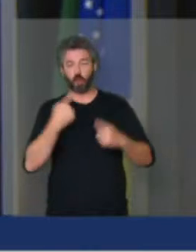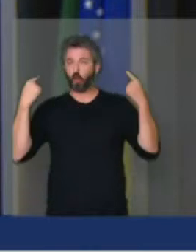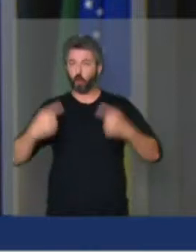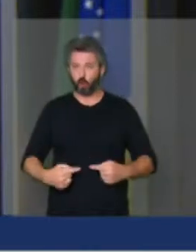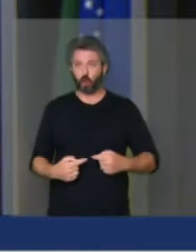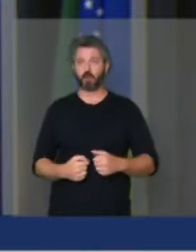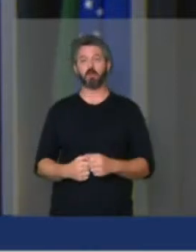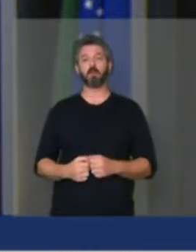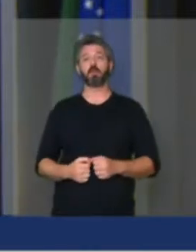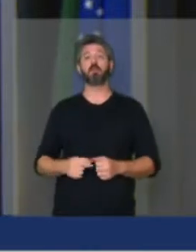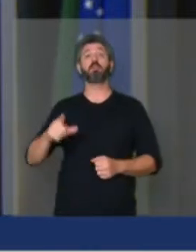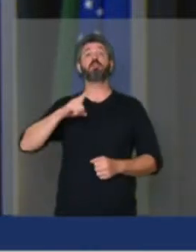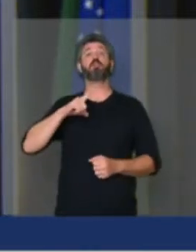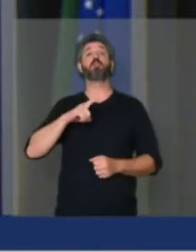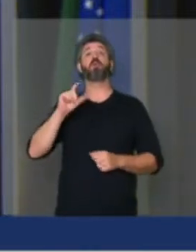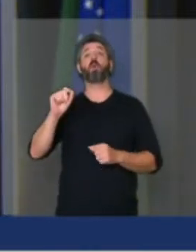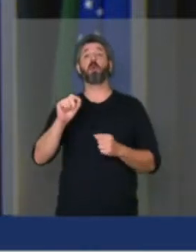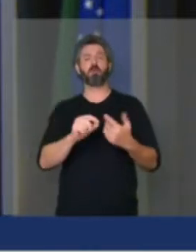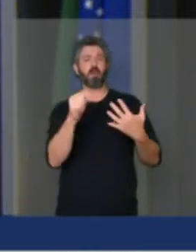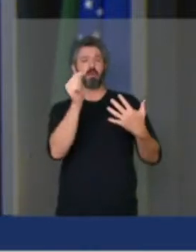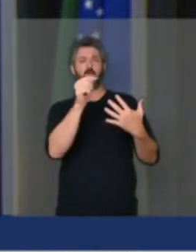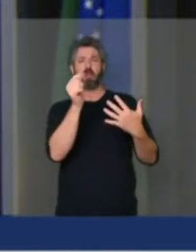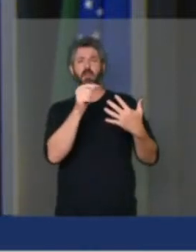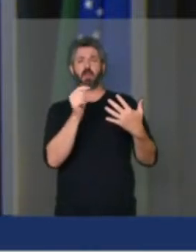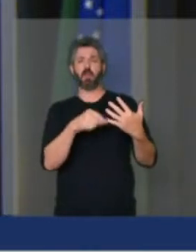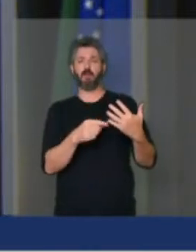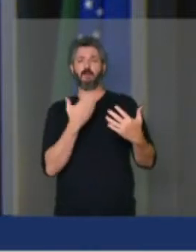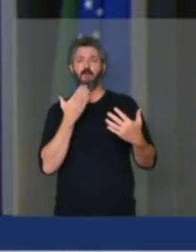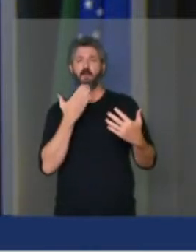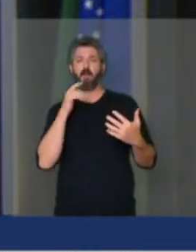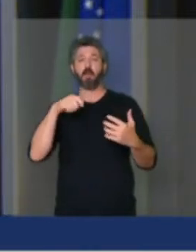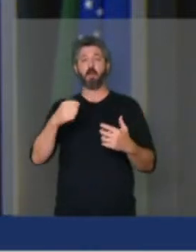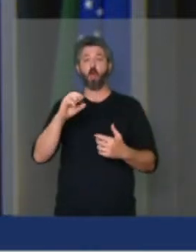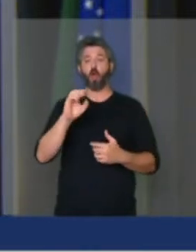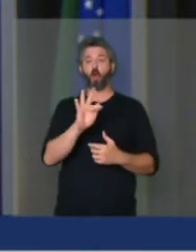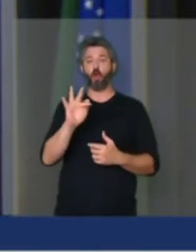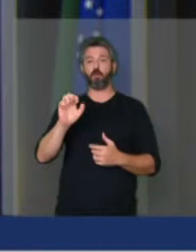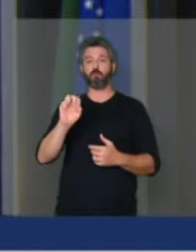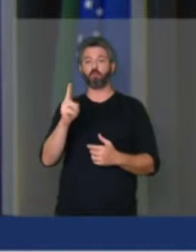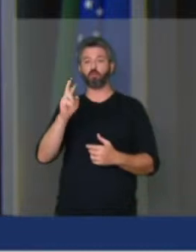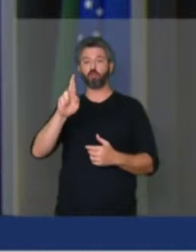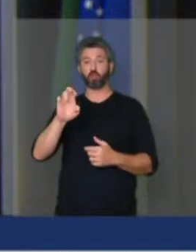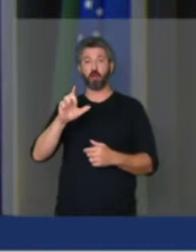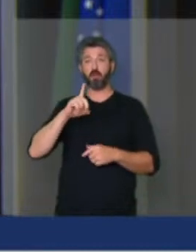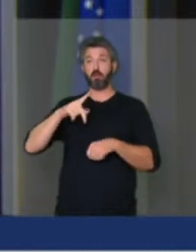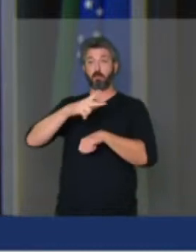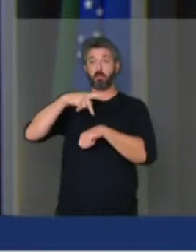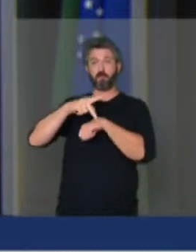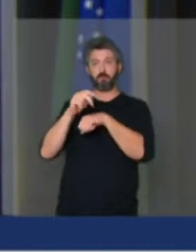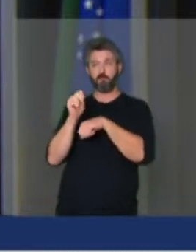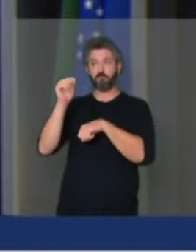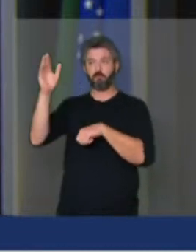PARA QUEM TEM OFFSHORE NOS PARAÍSOS FISCAIS E ESSES BENEFÍCIOS FORAM ESTABELECIDOS PELA LEGISLAÇÃO DIANTE DA